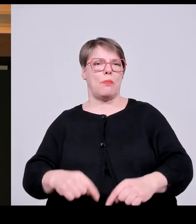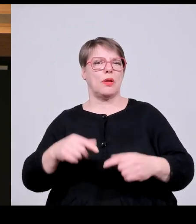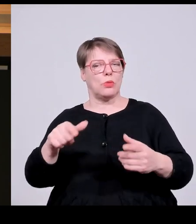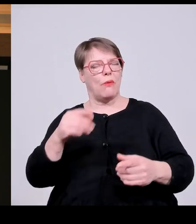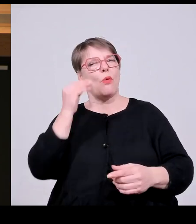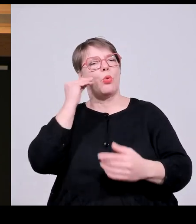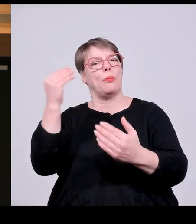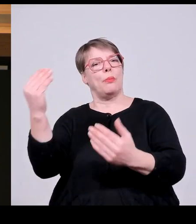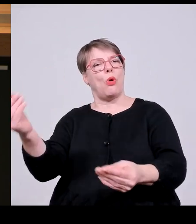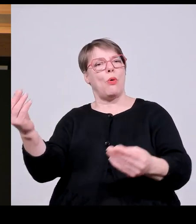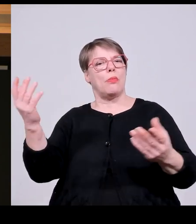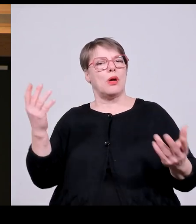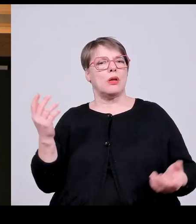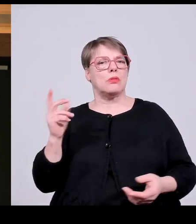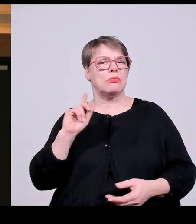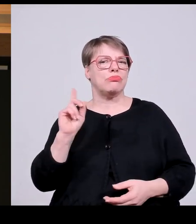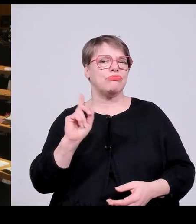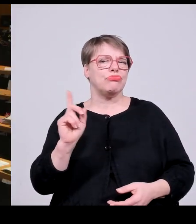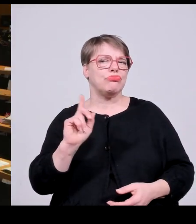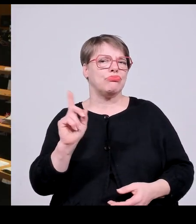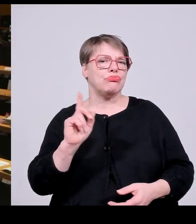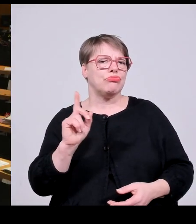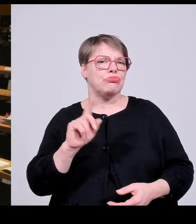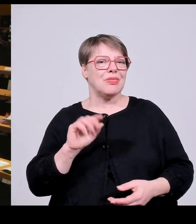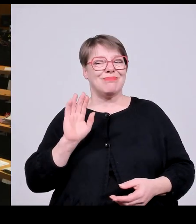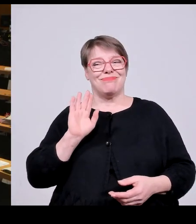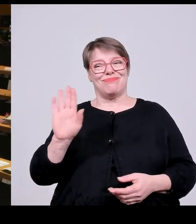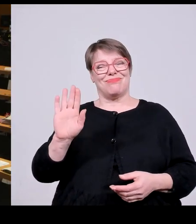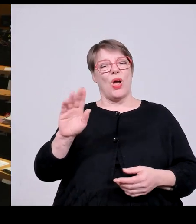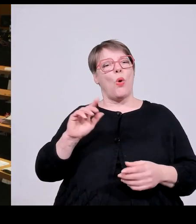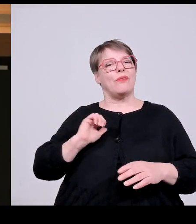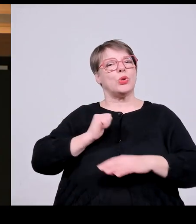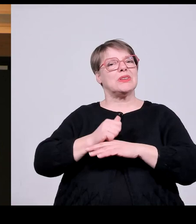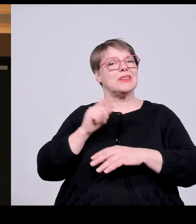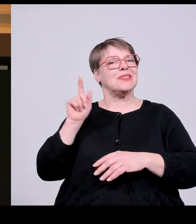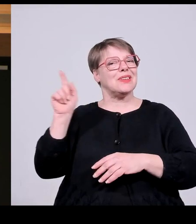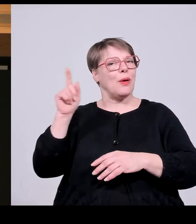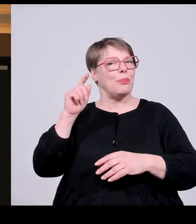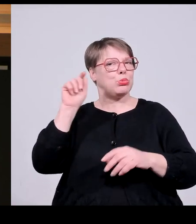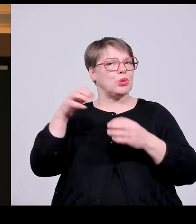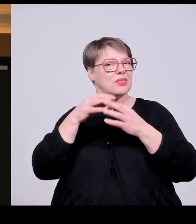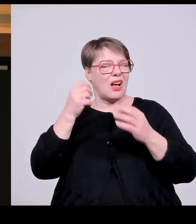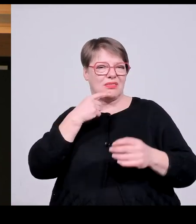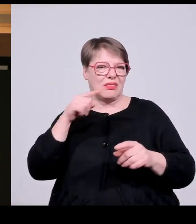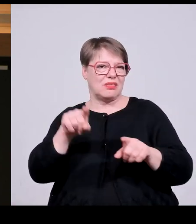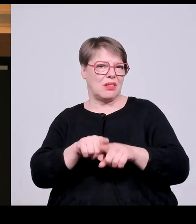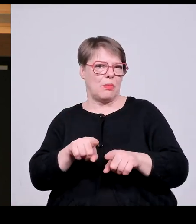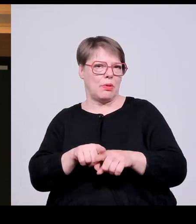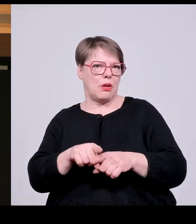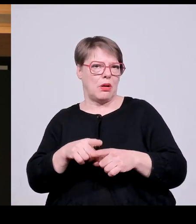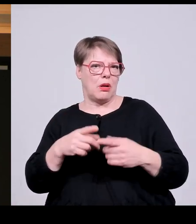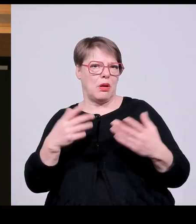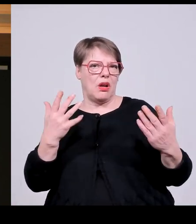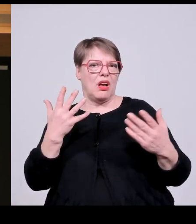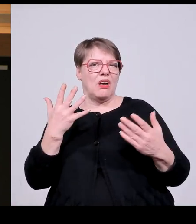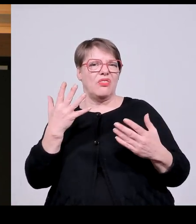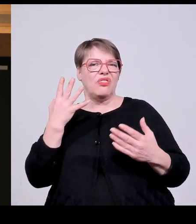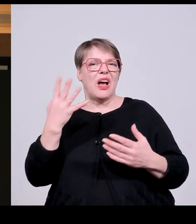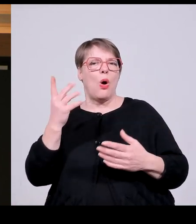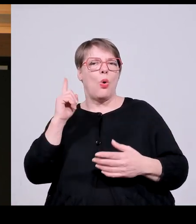Keinesfalls sollten wir für Kriegsflüchtlinge aus anderen Ländern hier neue Wohnungen bauen. Wohnungen neu bauen, müssen wir für unsere